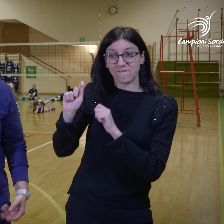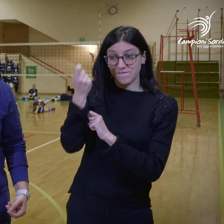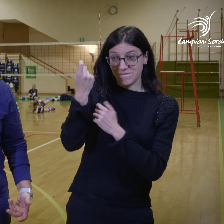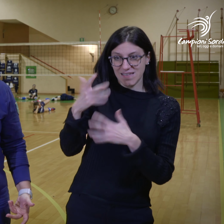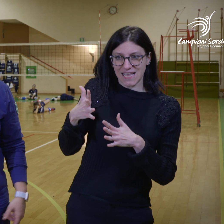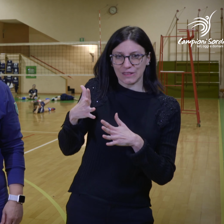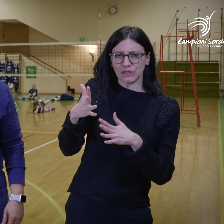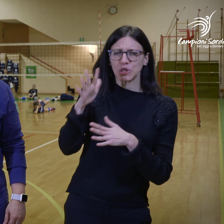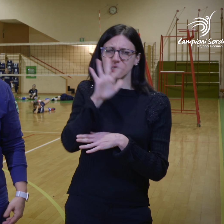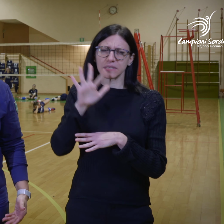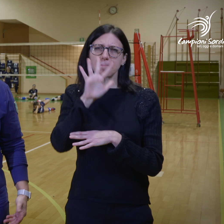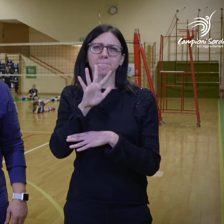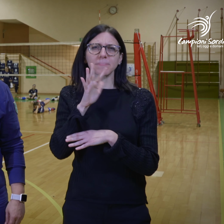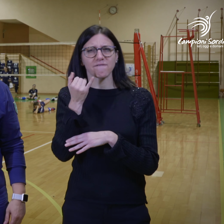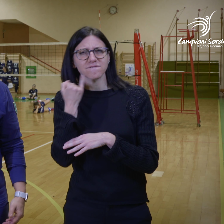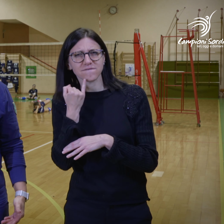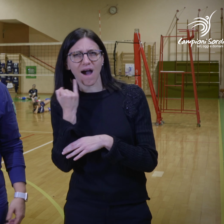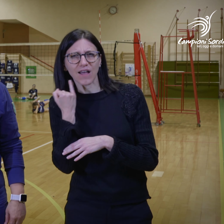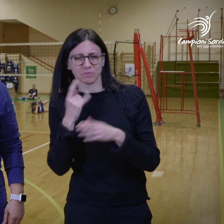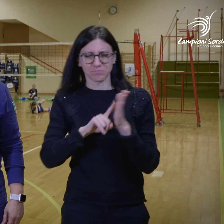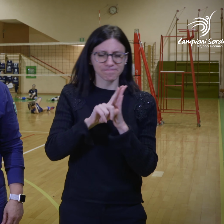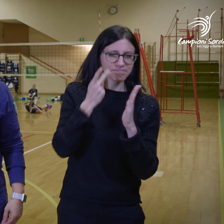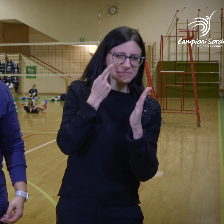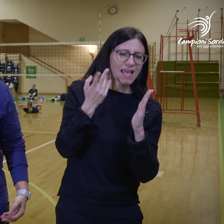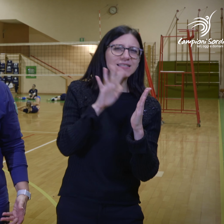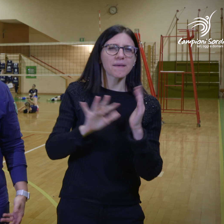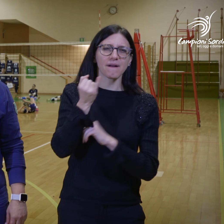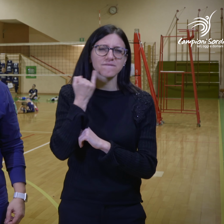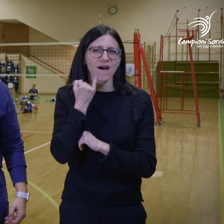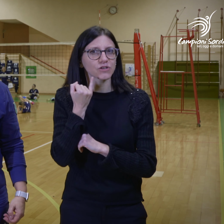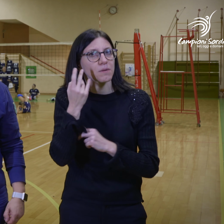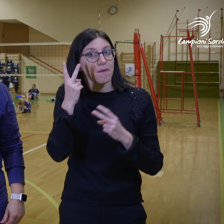facilmente, in realtà è stato veramente frutto di tanto lavoro nel percorso che